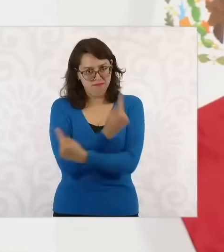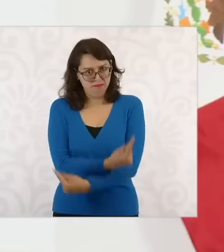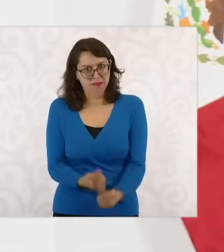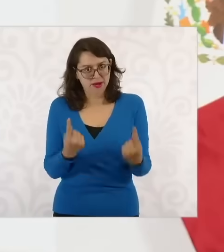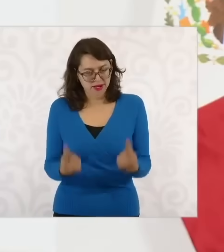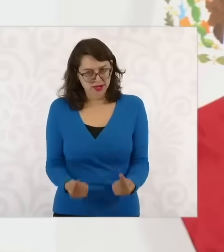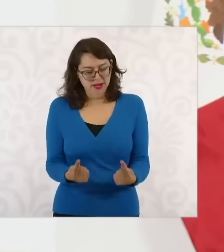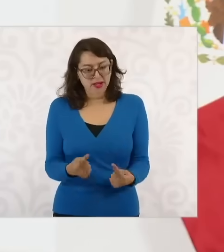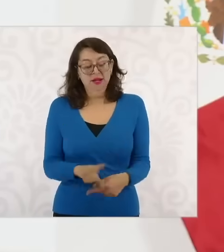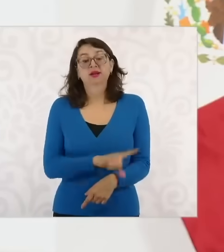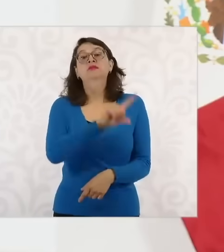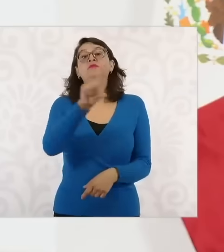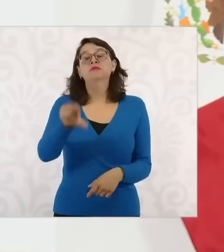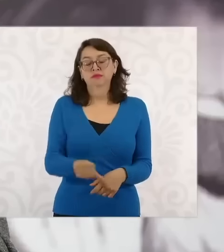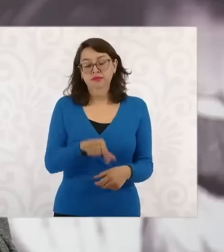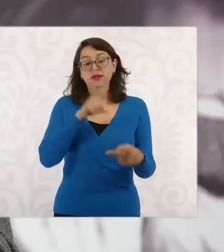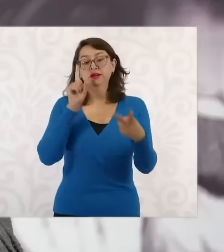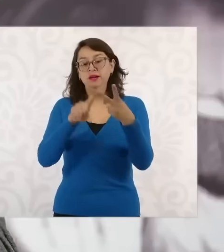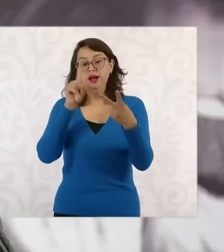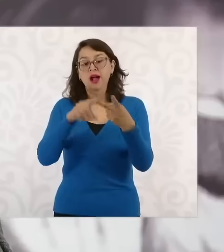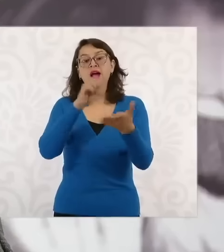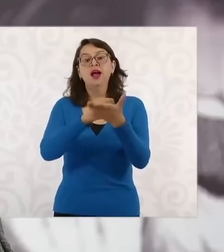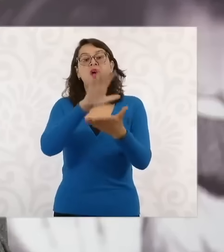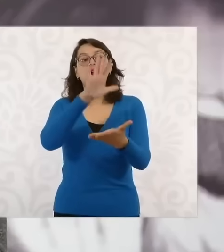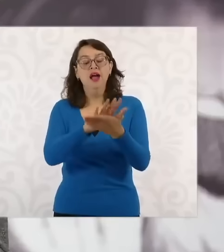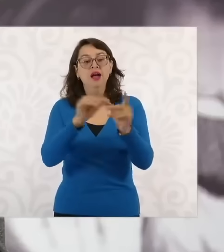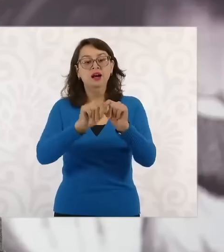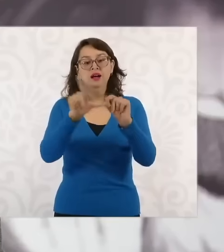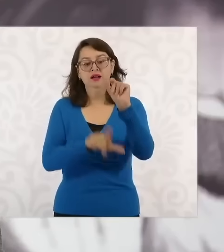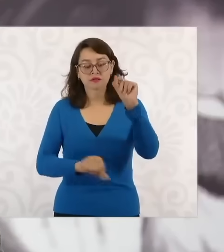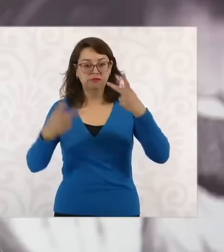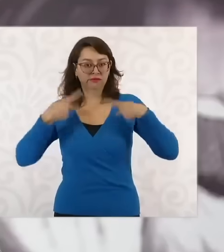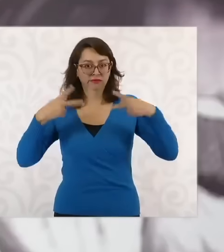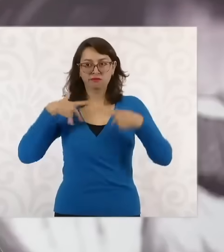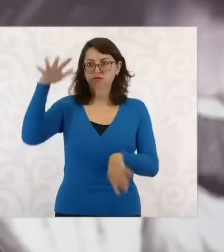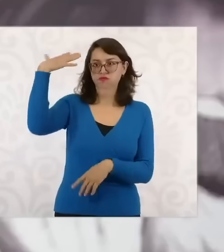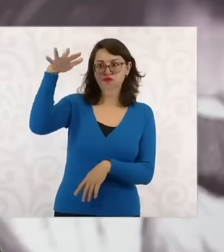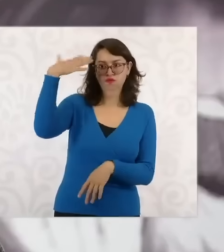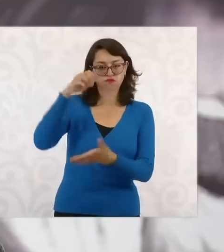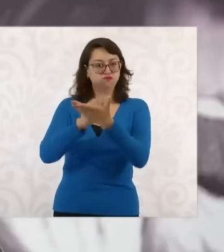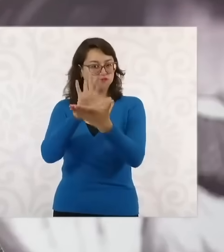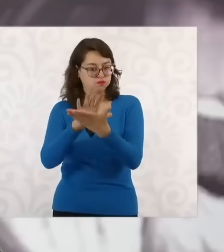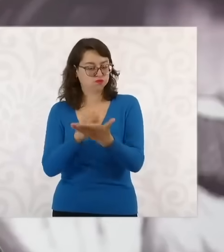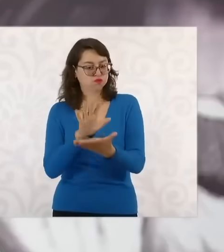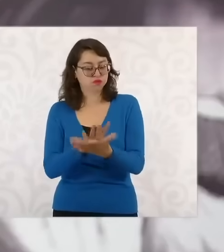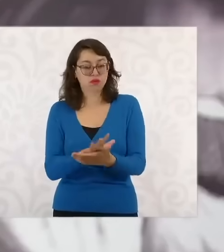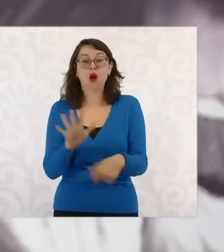seguir con el registro nacional en el resto de la población. ¿Por qué queremos tener el registro?